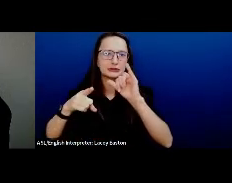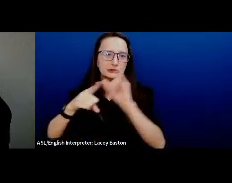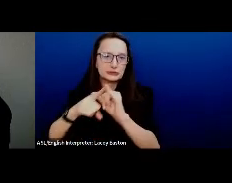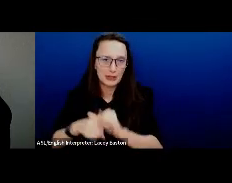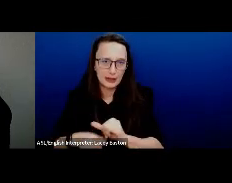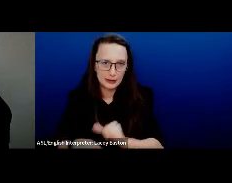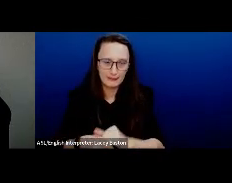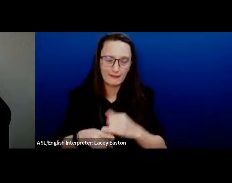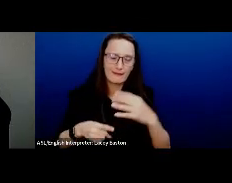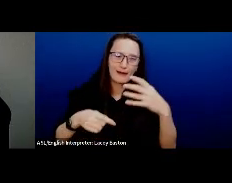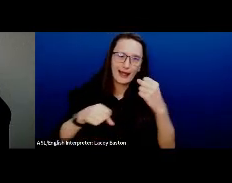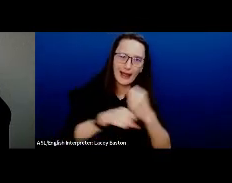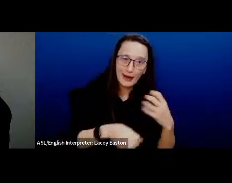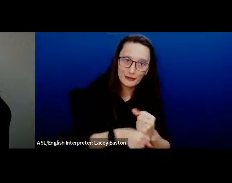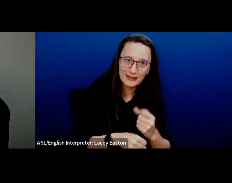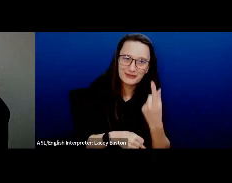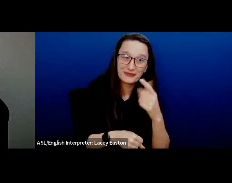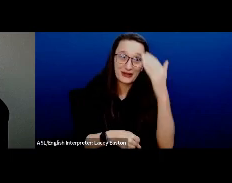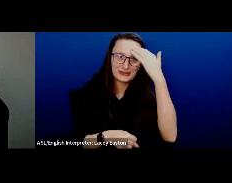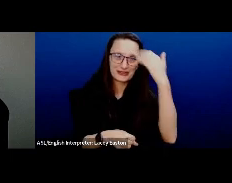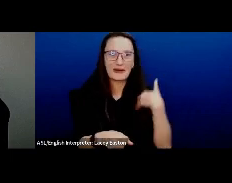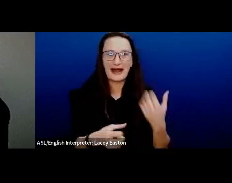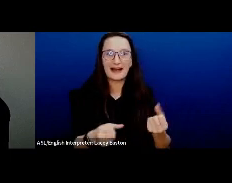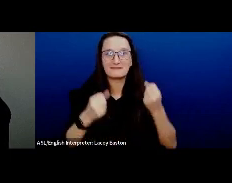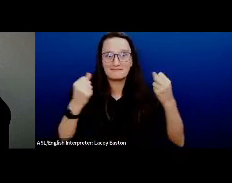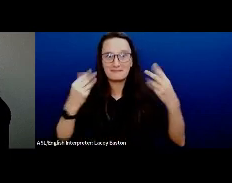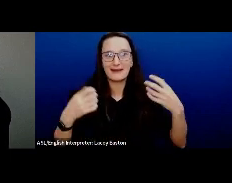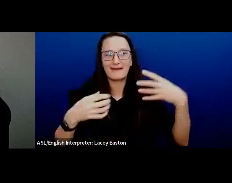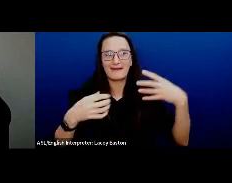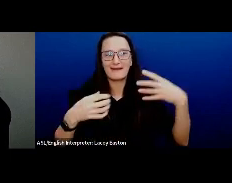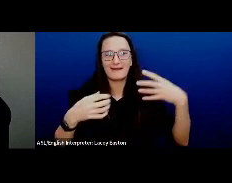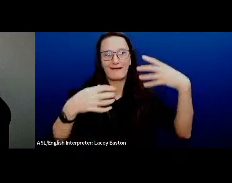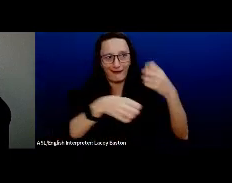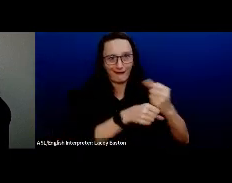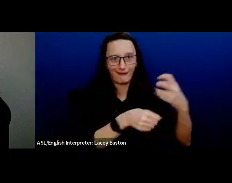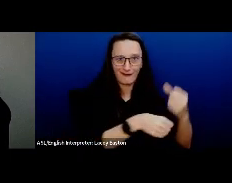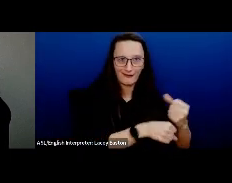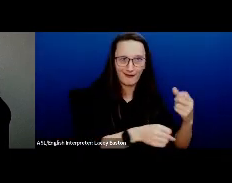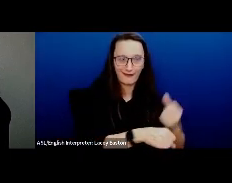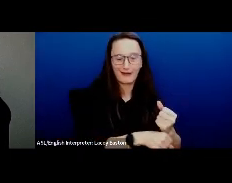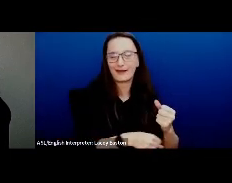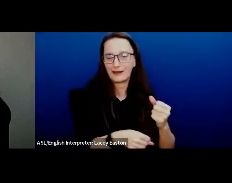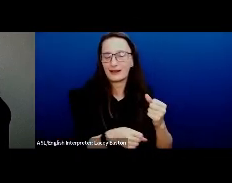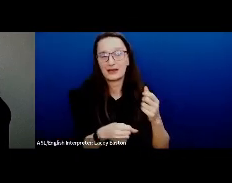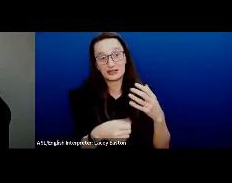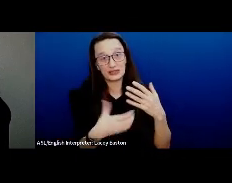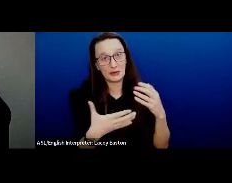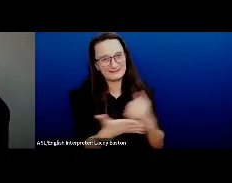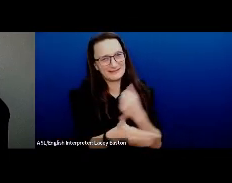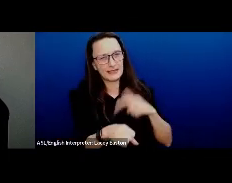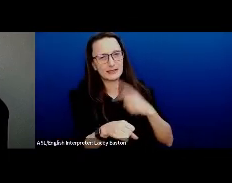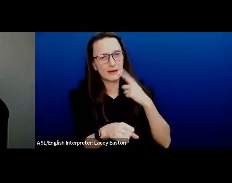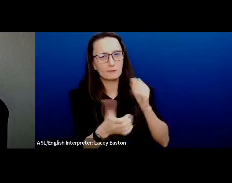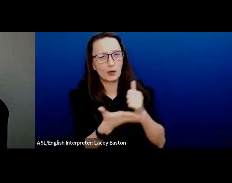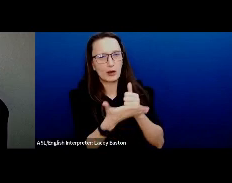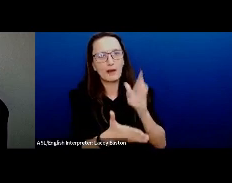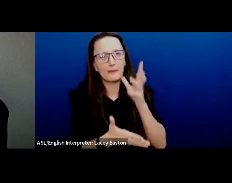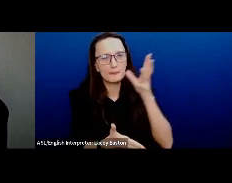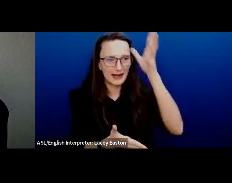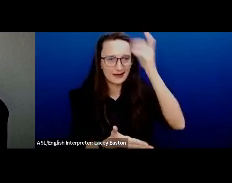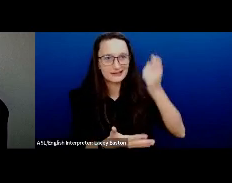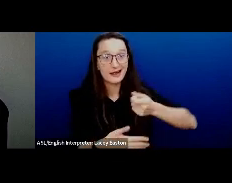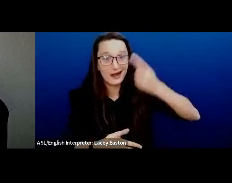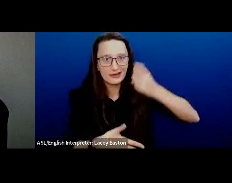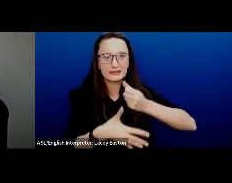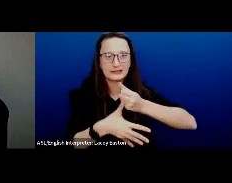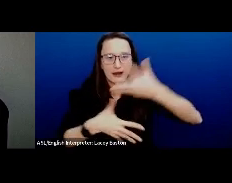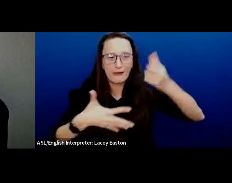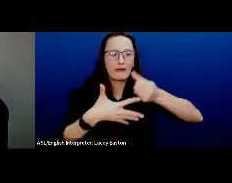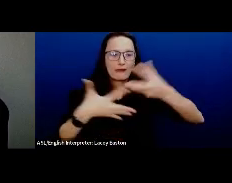educación, así que tomémonos el tiempo para ayudar a los padres a entender es muy útil